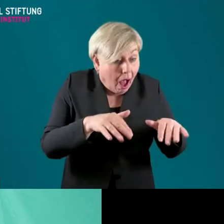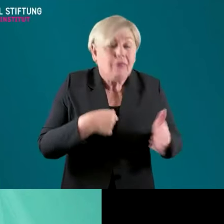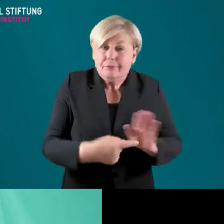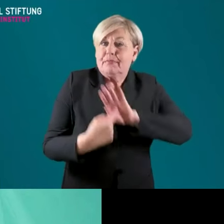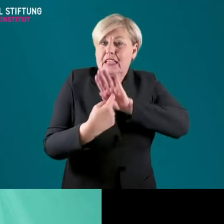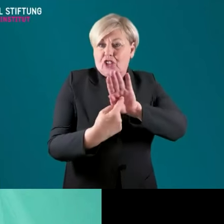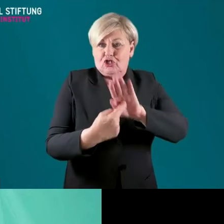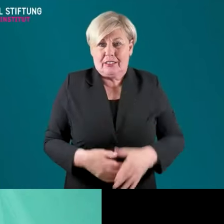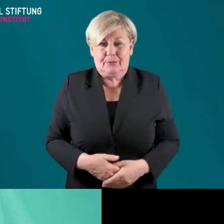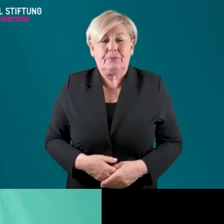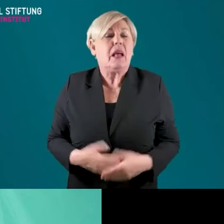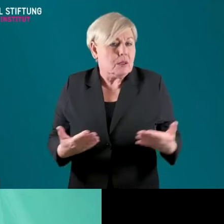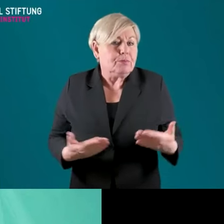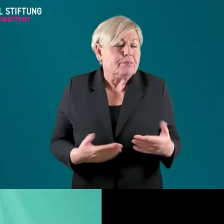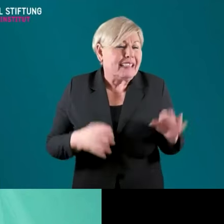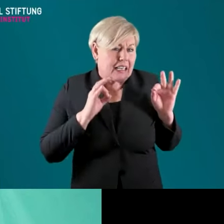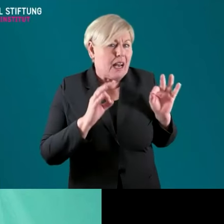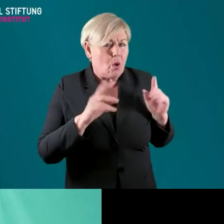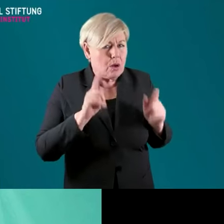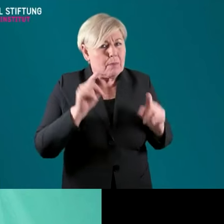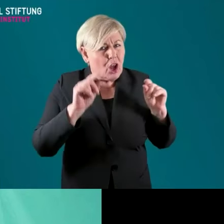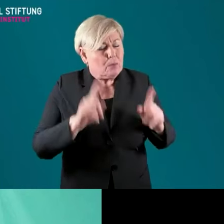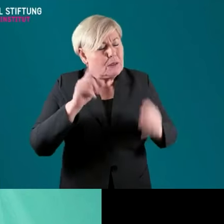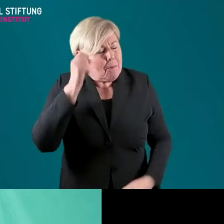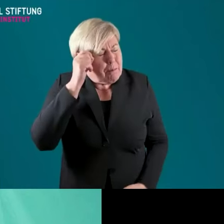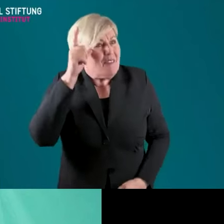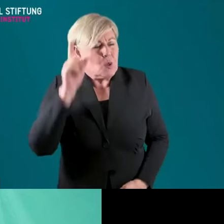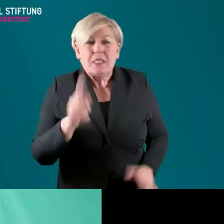Es geht sicherlich darum, genau sich dessen bewusst zu sein, welche Narrative im Umlauf sind,